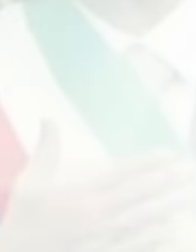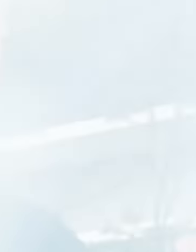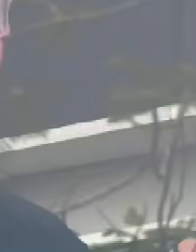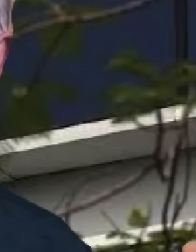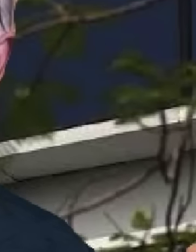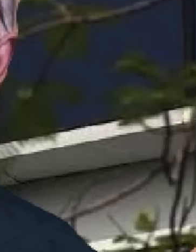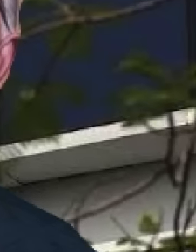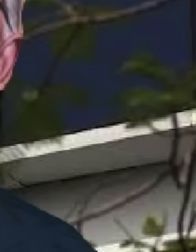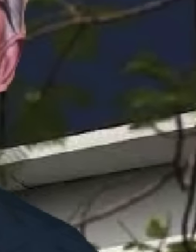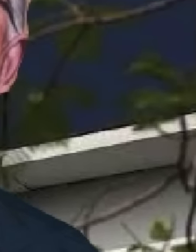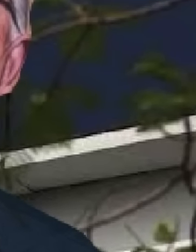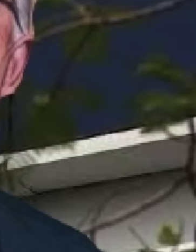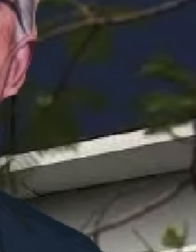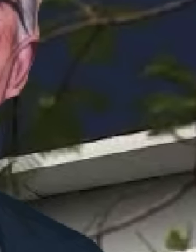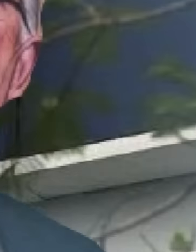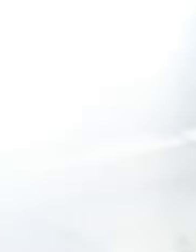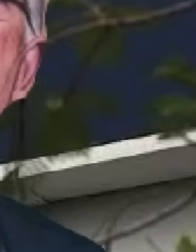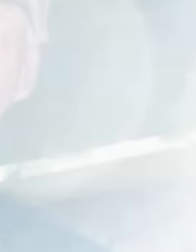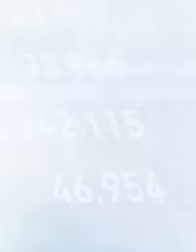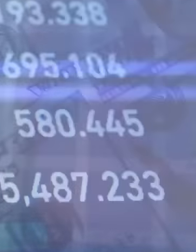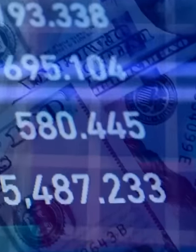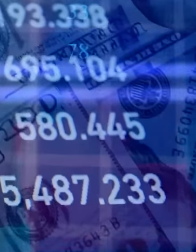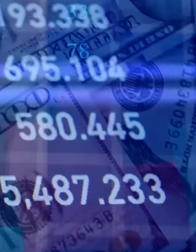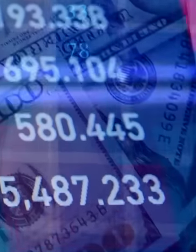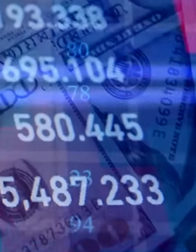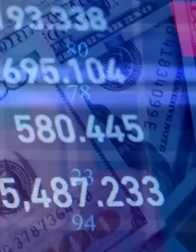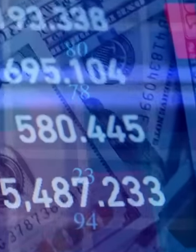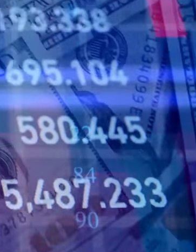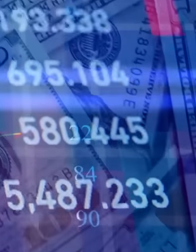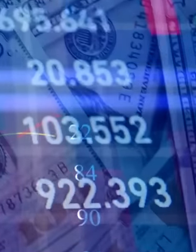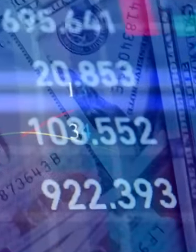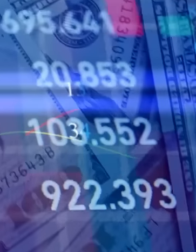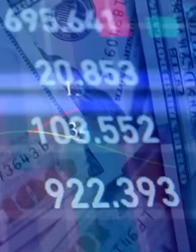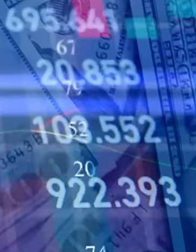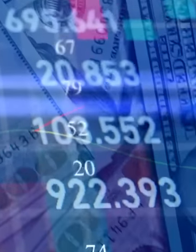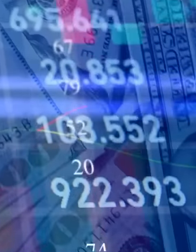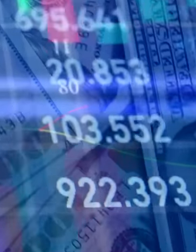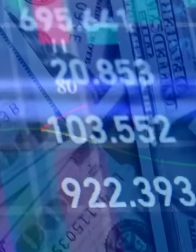reforma a las leyes de amparo no afectará en nada a las inversiones extranjeras, siempre y cuando